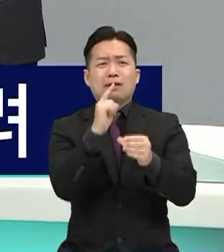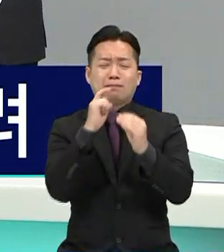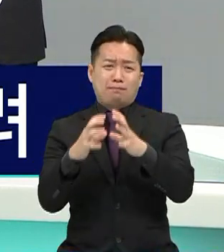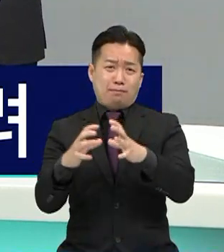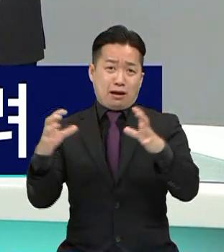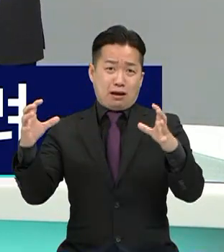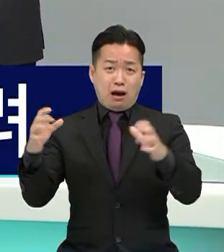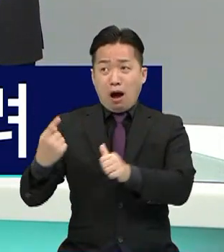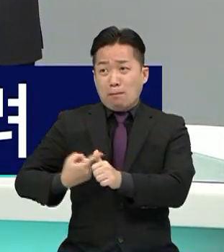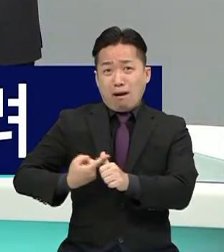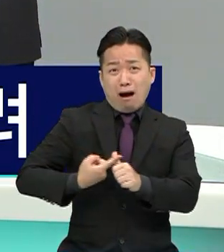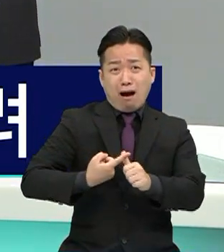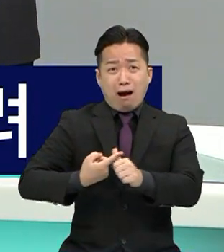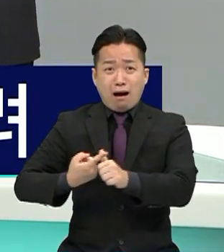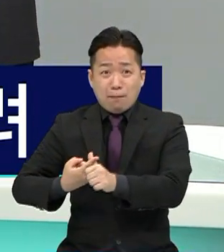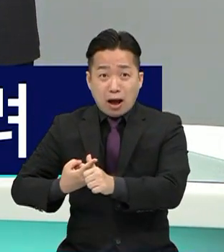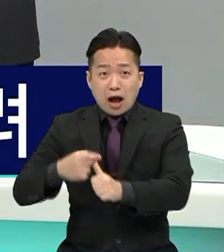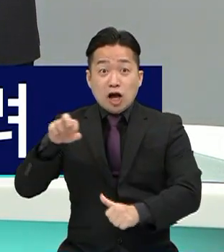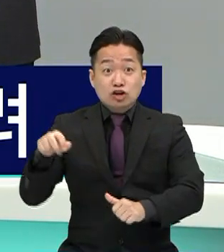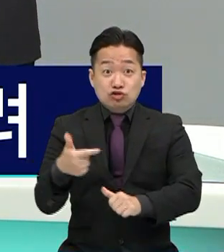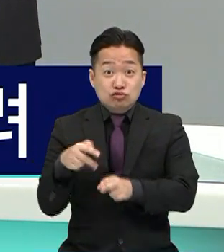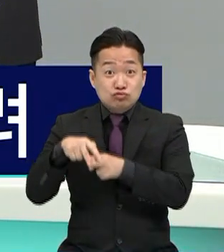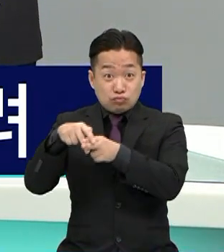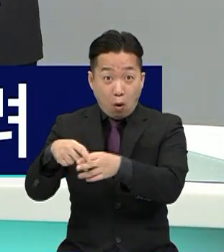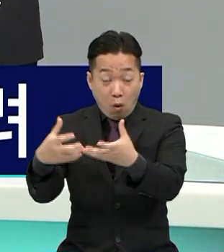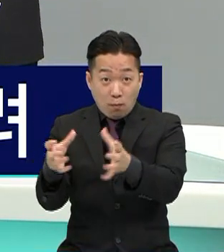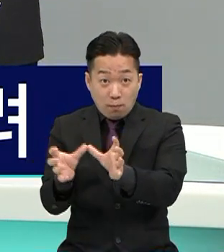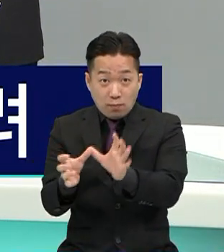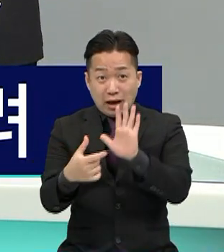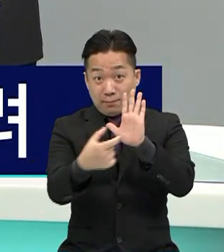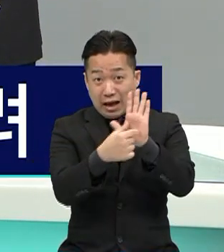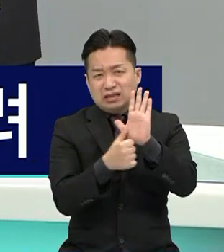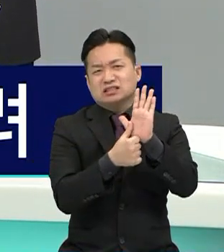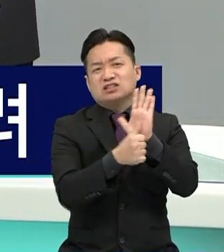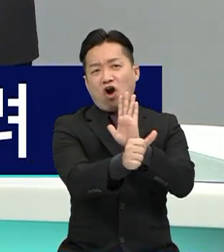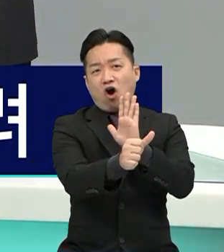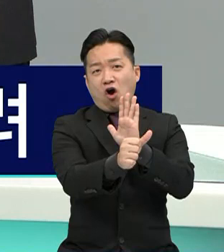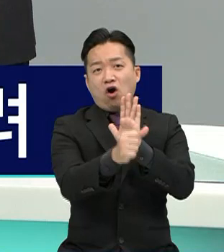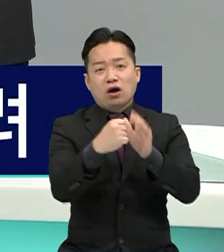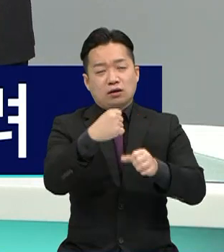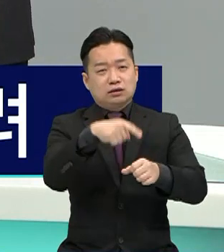비난이 쏟아지자 윤석열 후보 측은 그 게시물을 삭제하고 계정을 폐쇄했습니다.